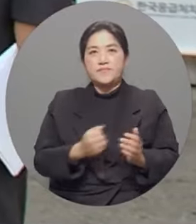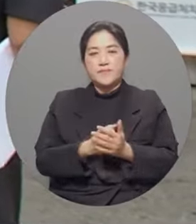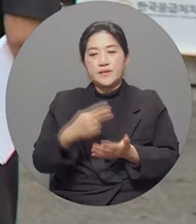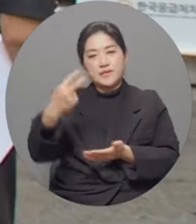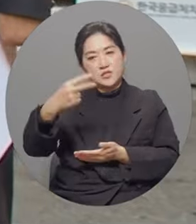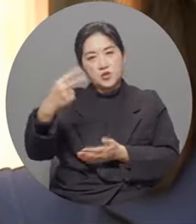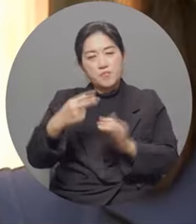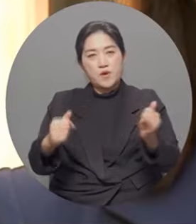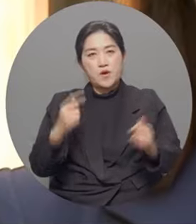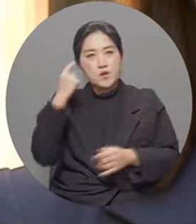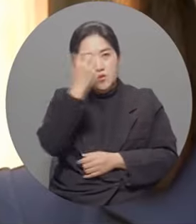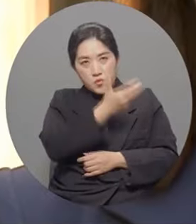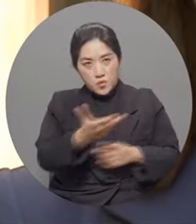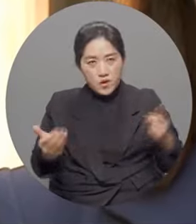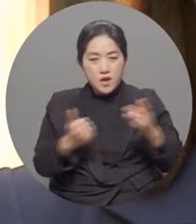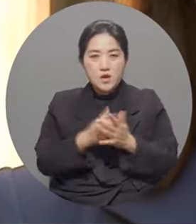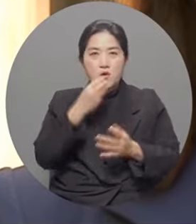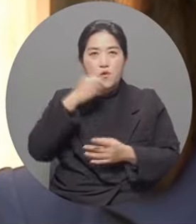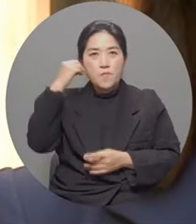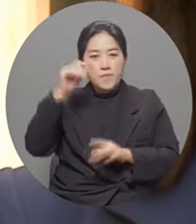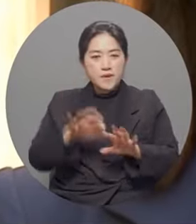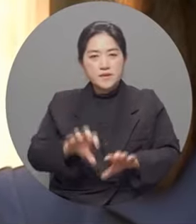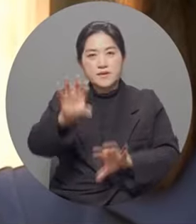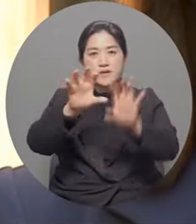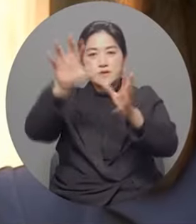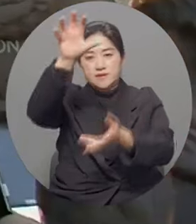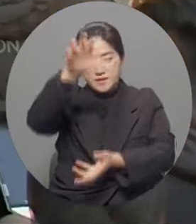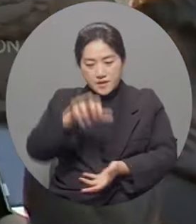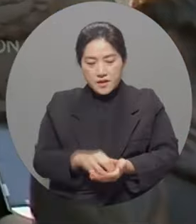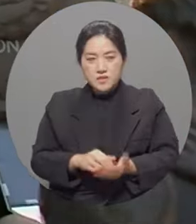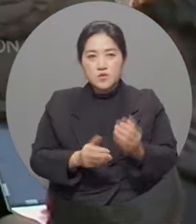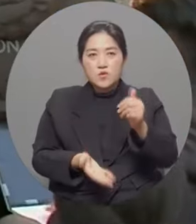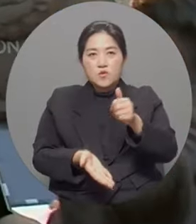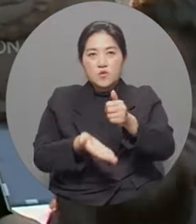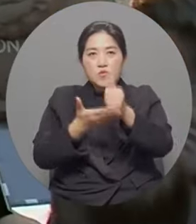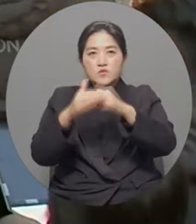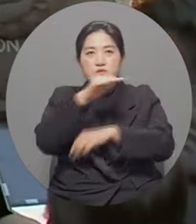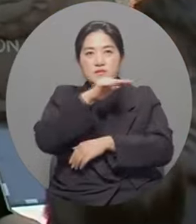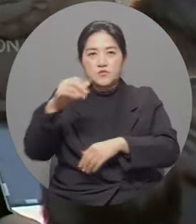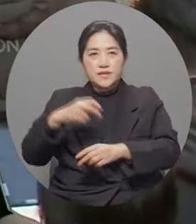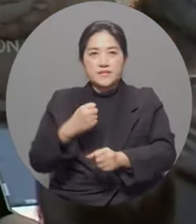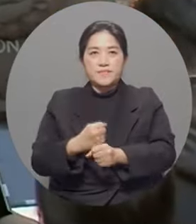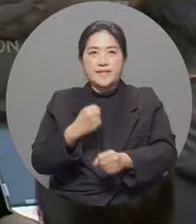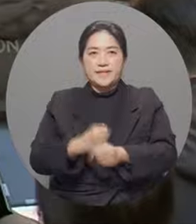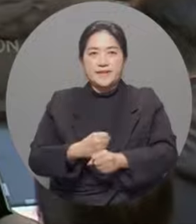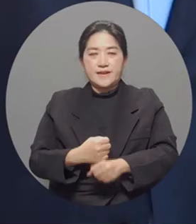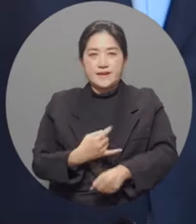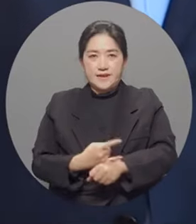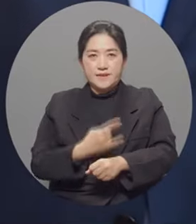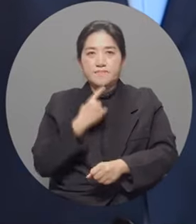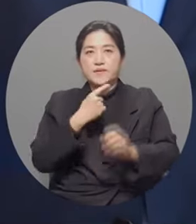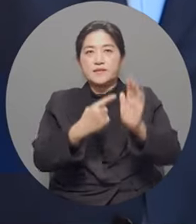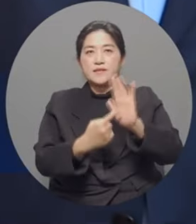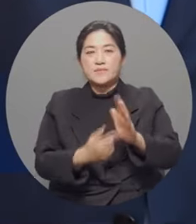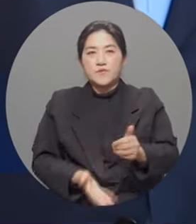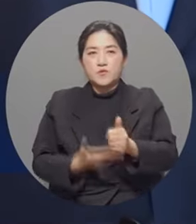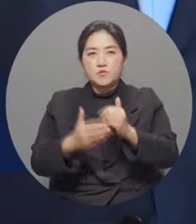측면이 있다며 2000명가량의 여론조사와 홈페이지 의견 수렴으로 공천 기준부터 다시 마련하겠다고 설명했습니다.